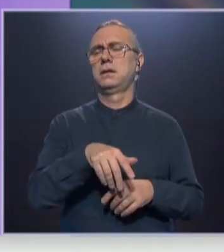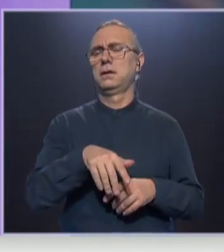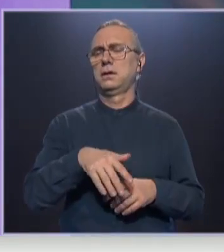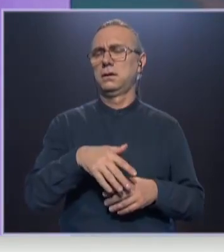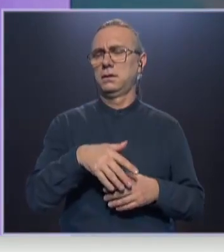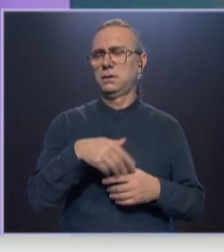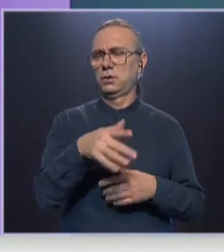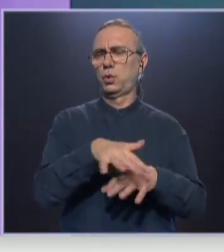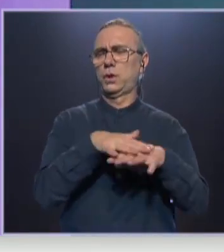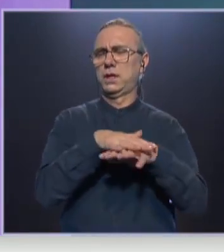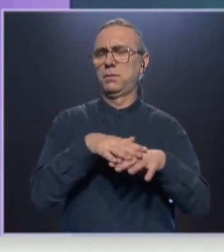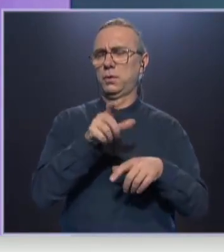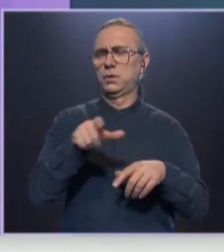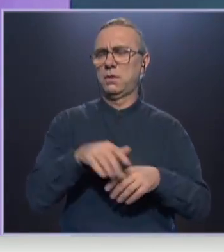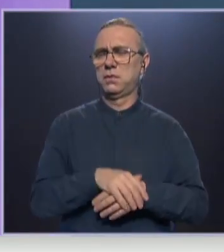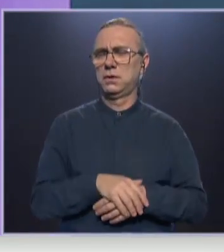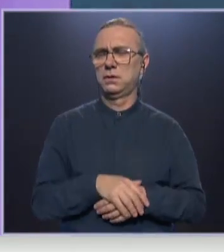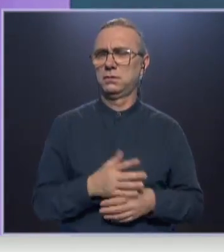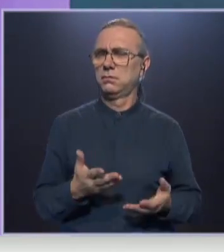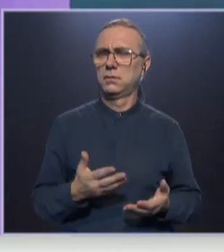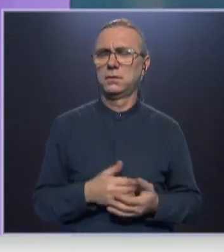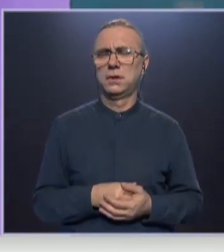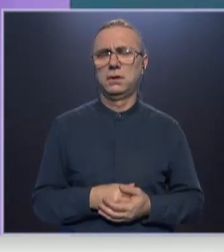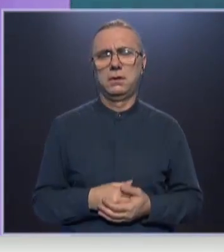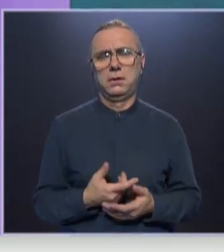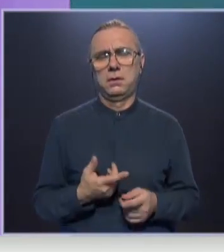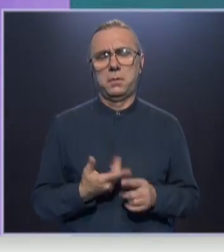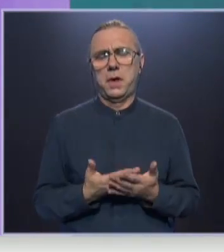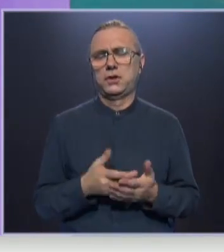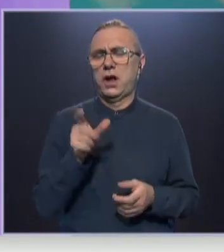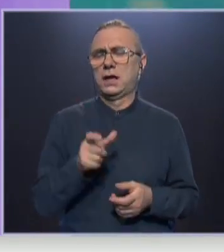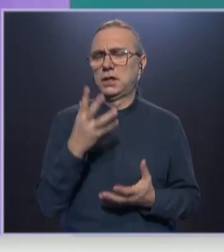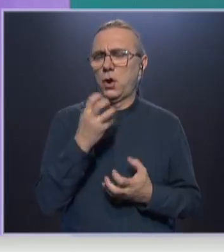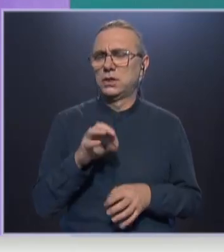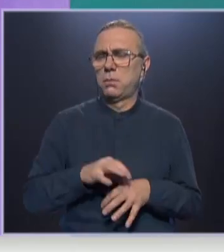даже и какие-то статью кодекса уголовного такое добровольное